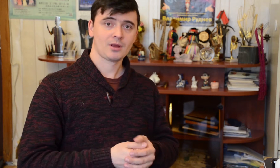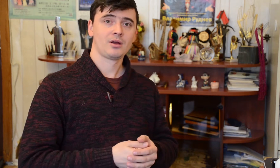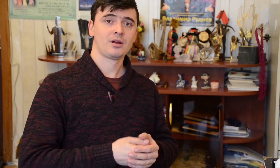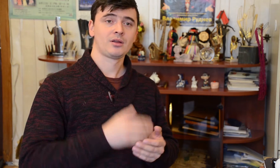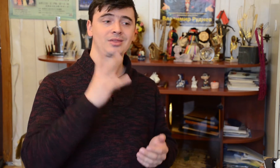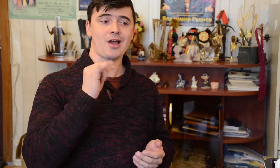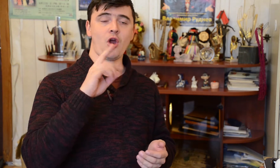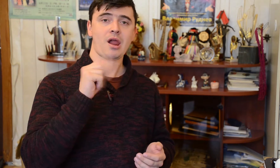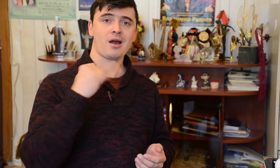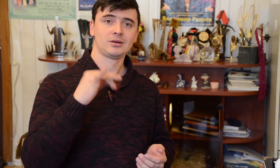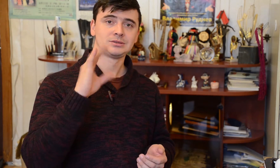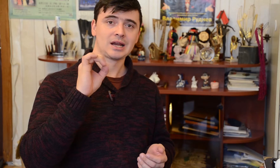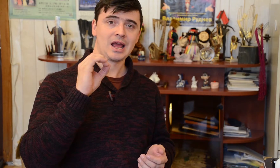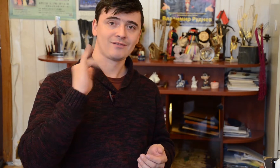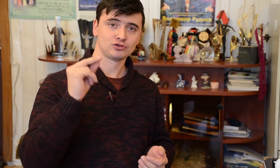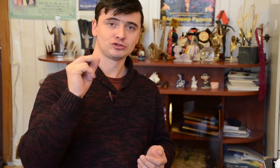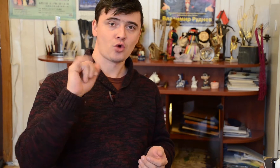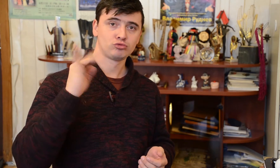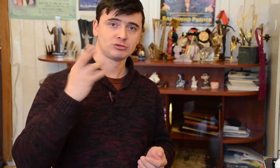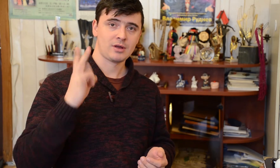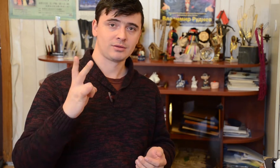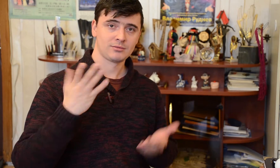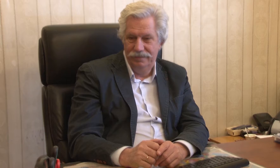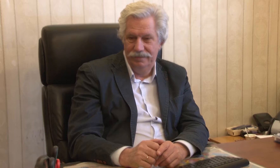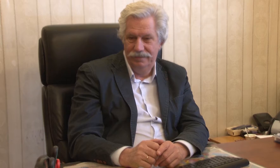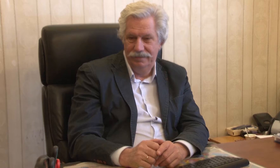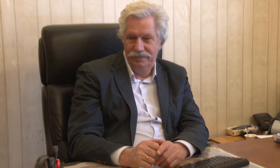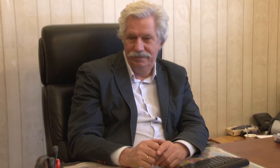Николая Сергеевича Чаушьяна.